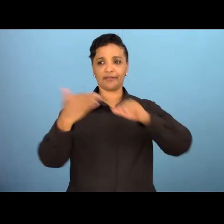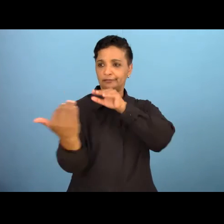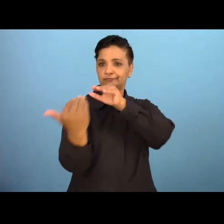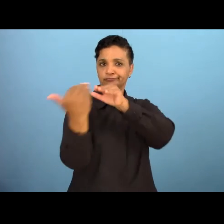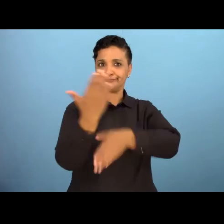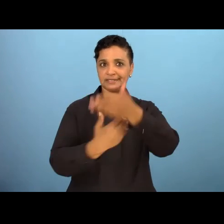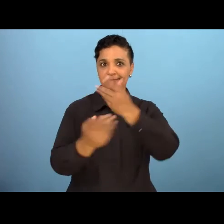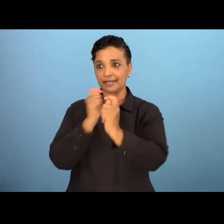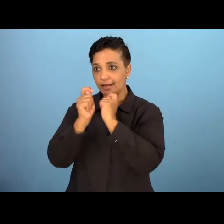a mí mismo, me ayudó a conocer a otras personas discapacitadas y les da la libertad de